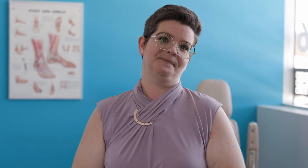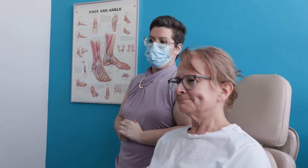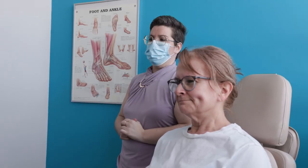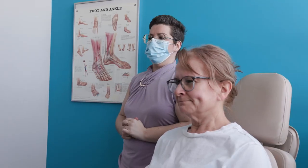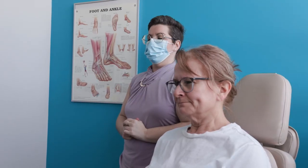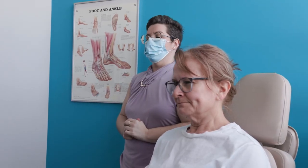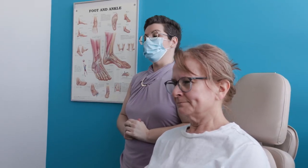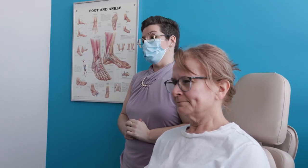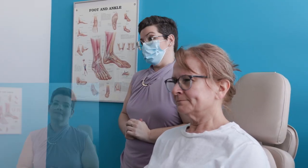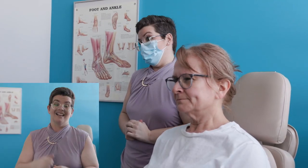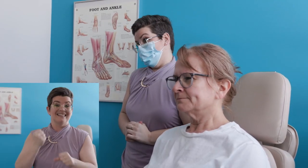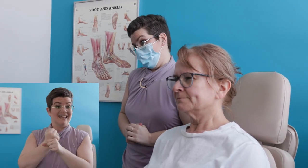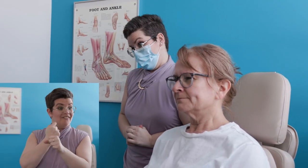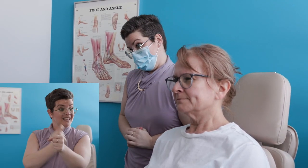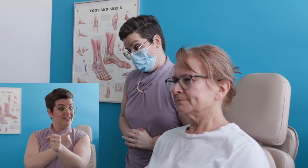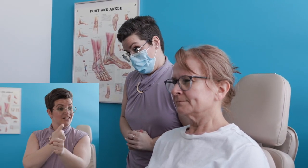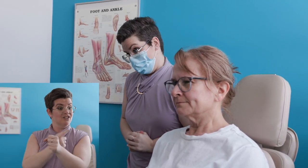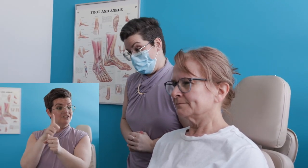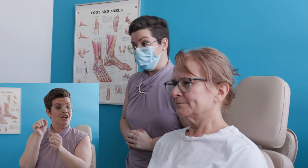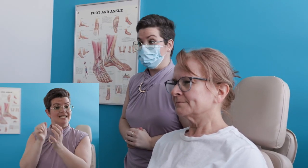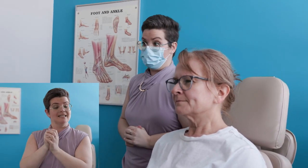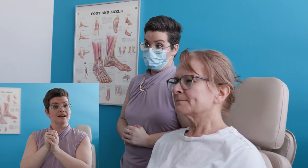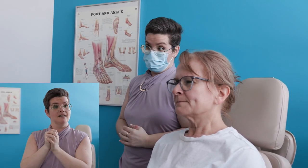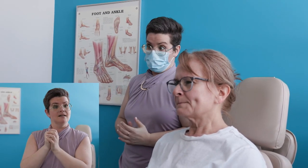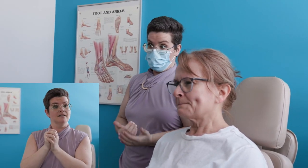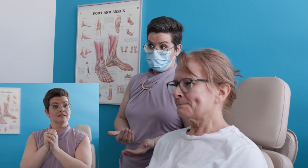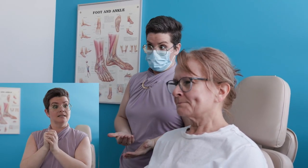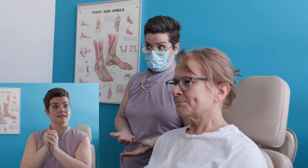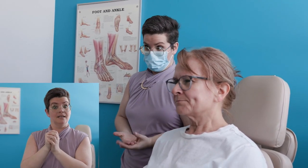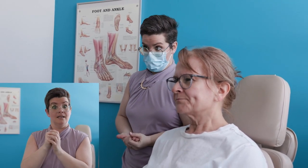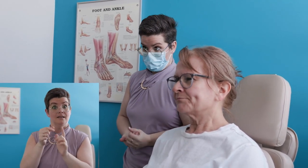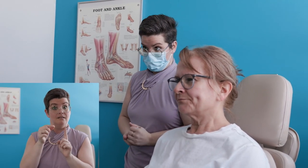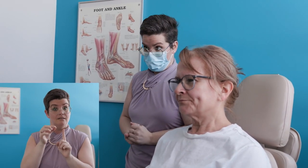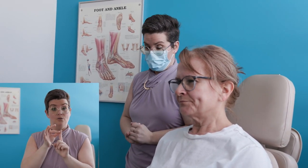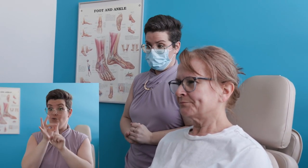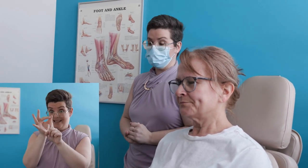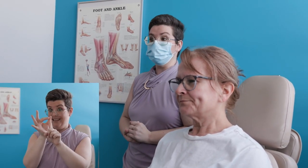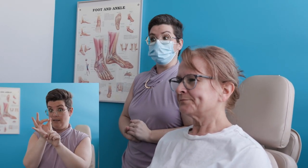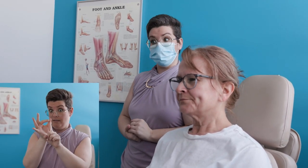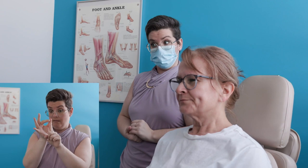Travailler avec Dre Lessard, c'est unique